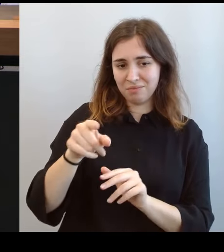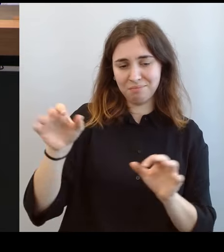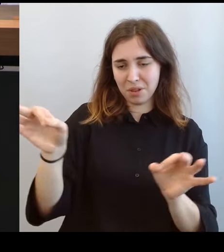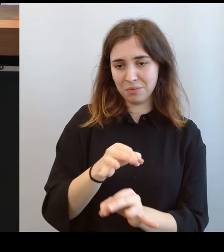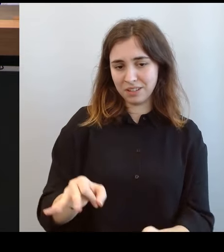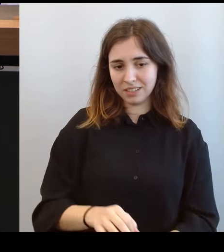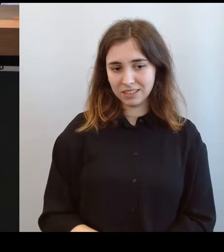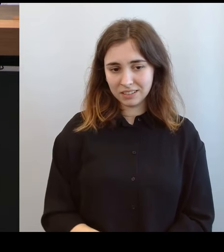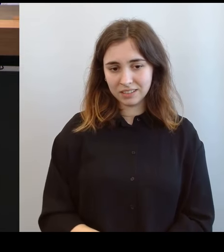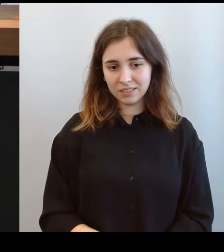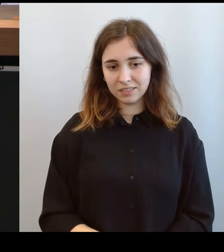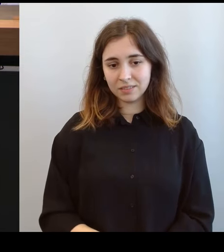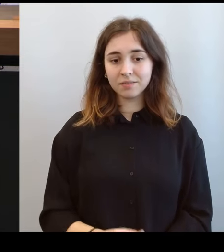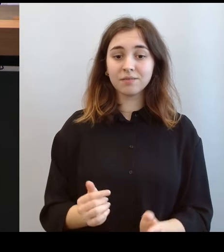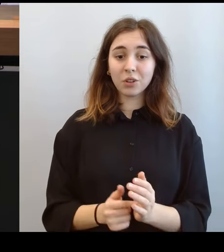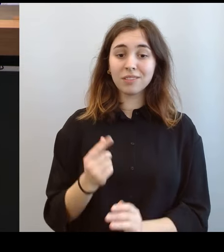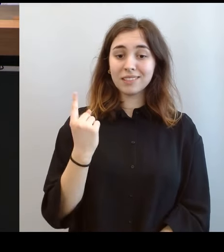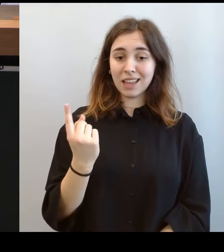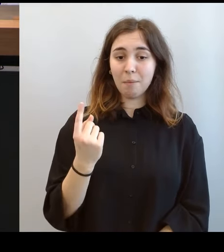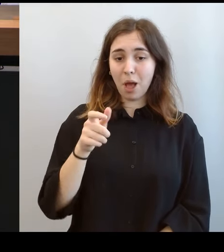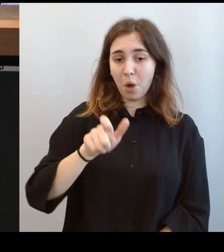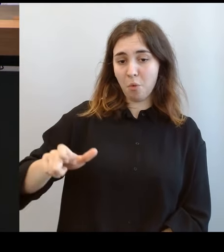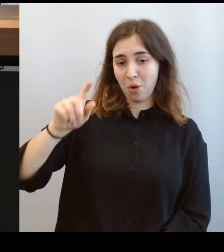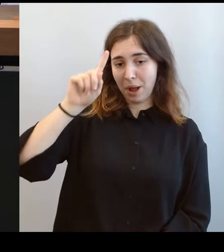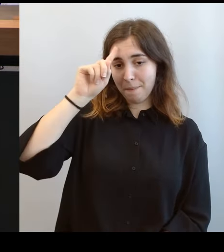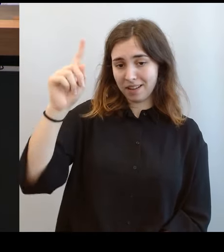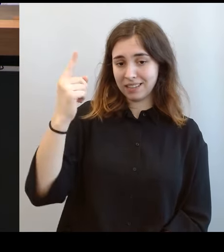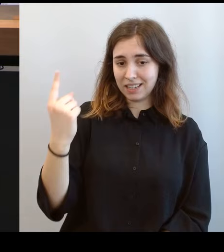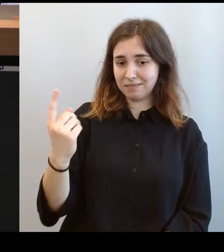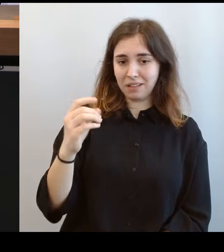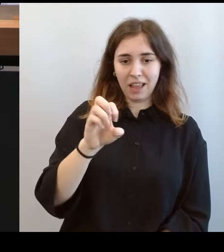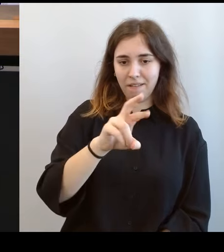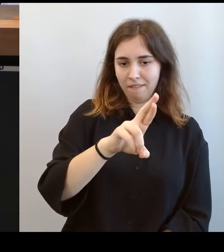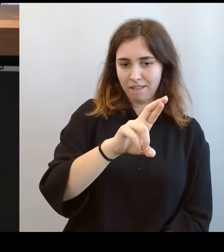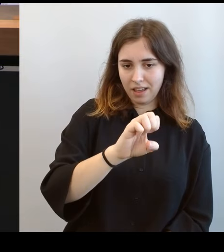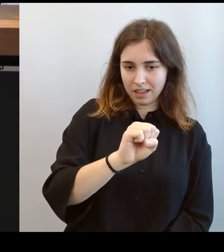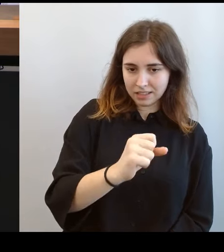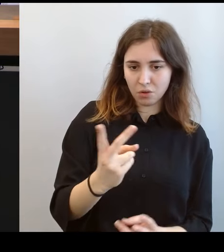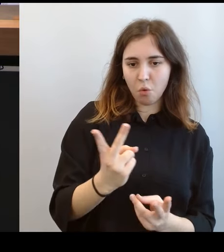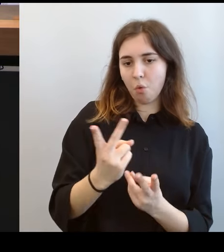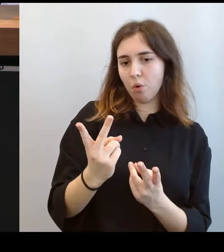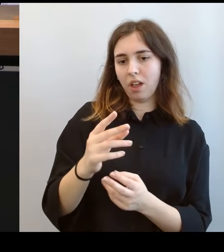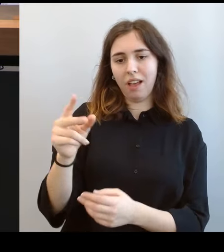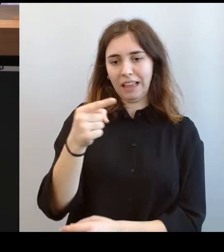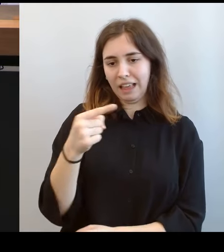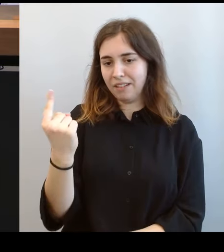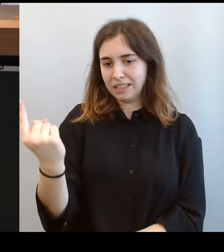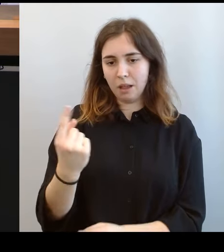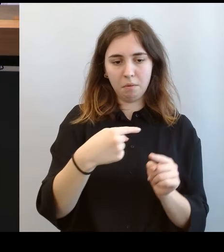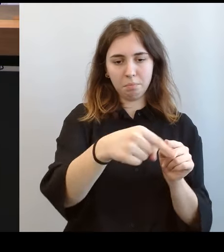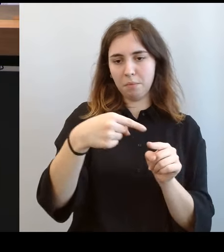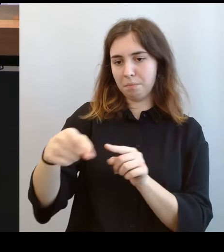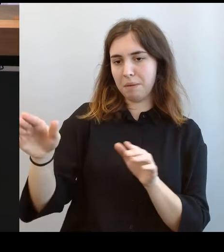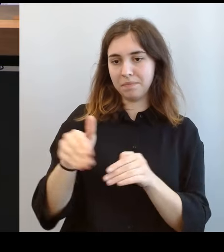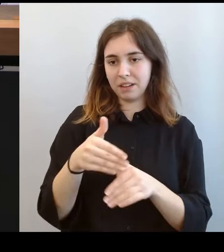Bürgermeister Evers oder Bürgermeisterin Giffey delegieren. Vielleicht ist das auch ein praktisches Beispiel dafür,